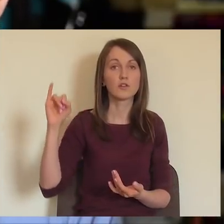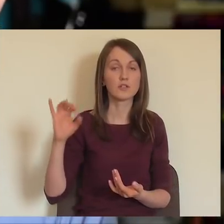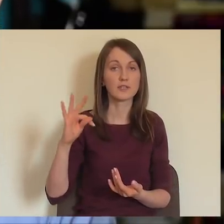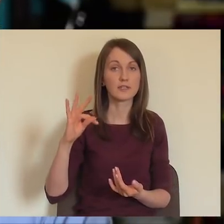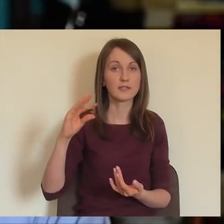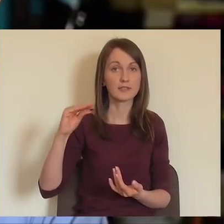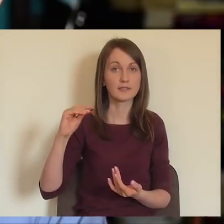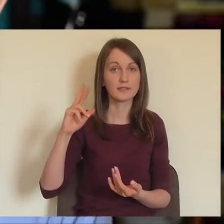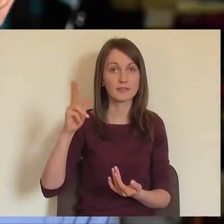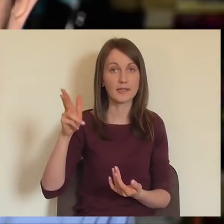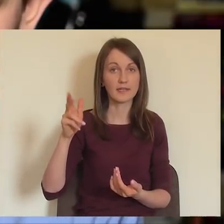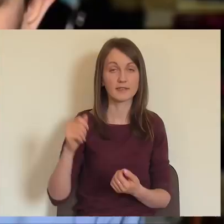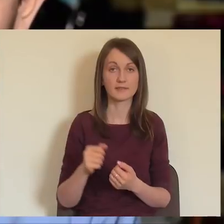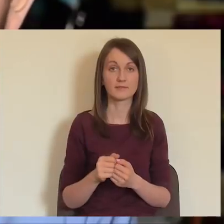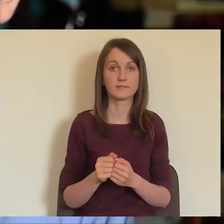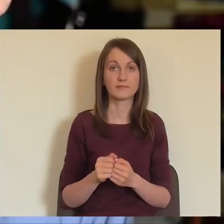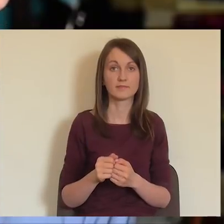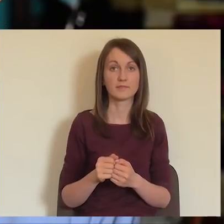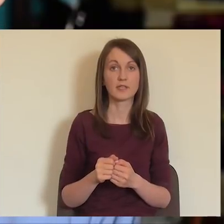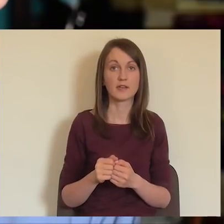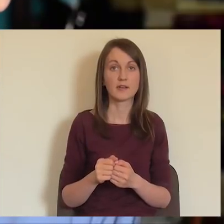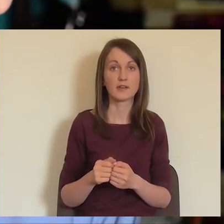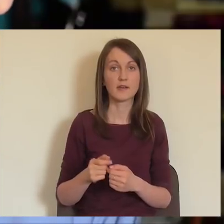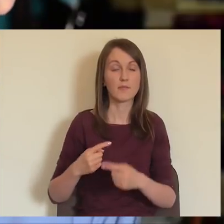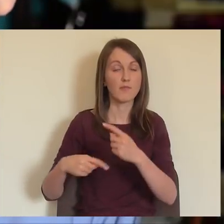Mieliśmy na początku niewielką kraksę techniczną,